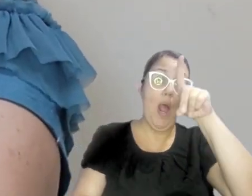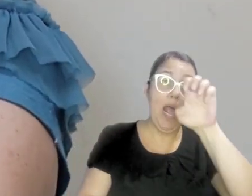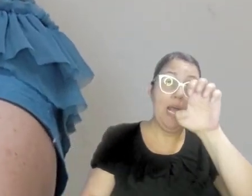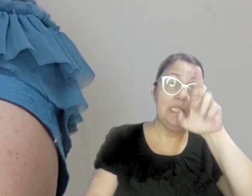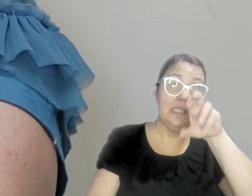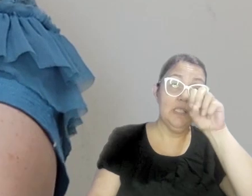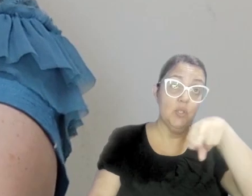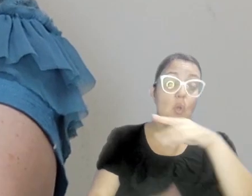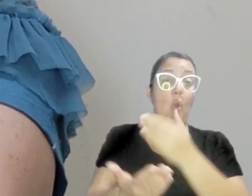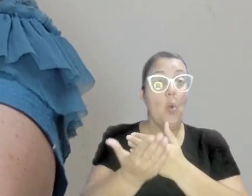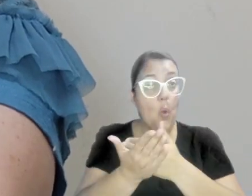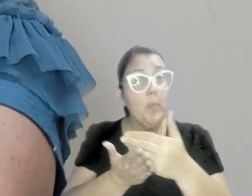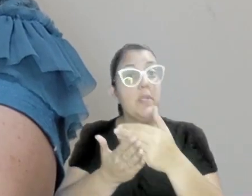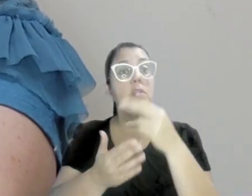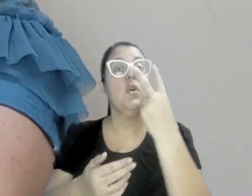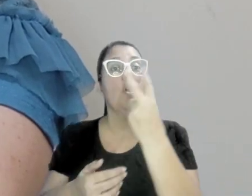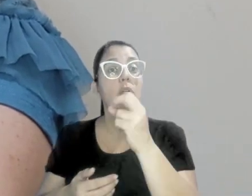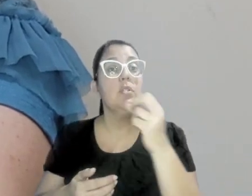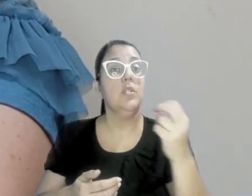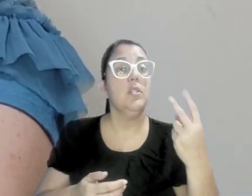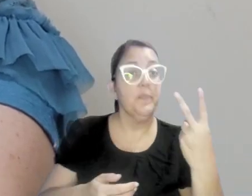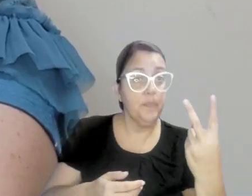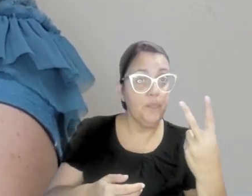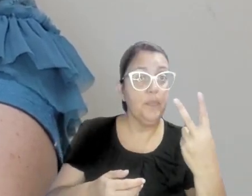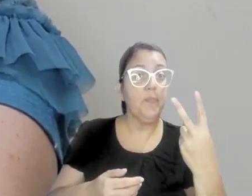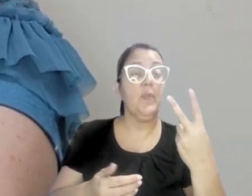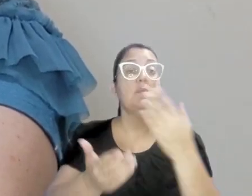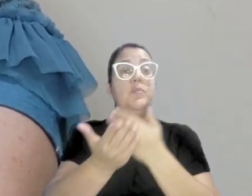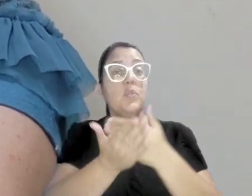e o licenciamento de petróleo começou no ano 2000,